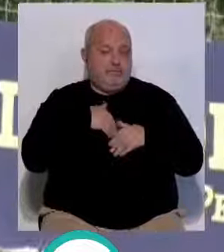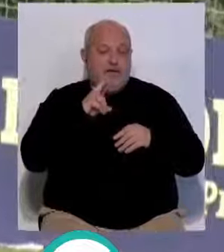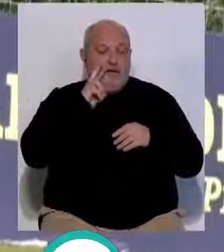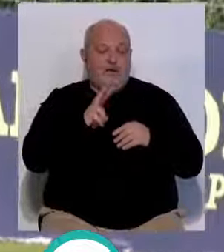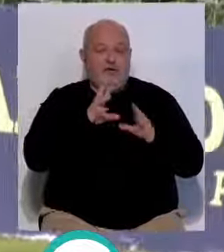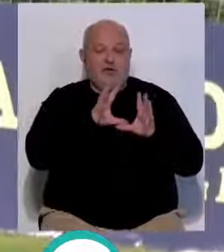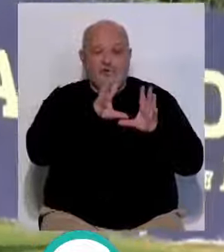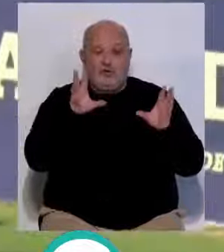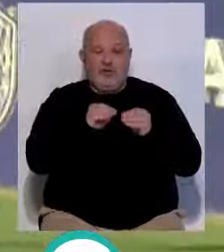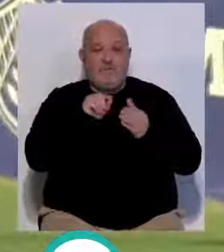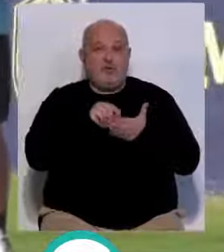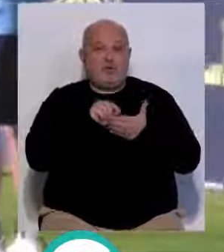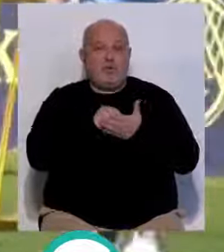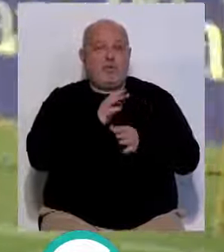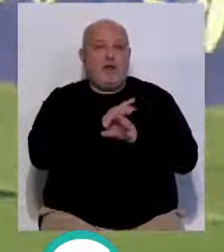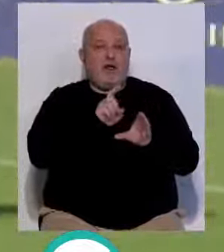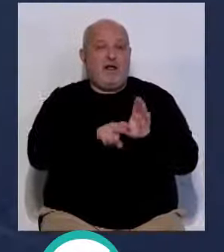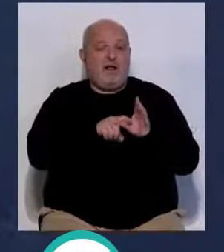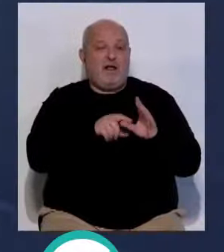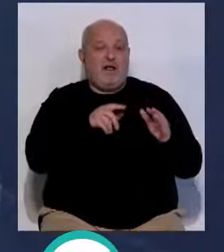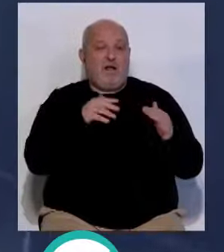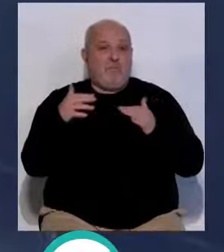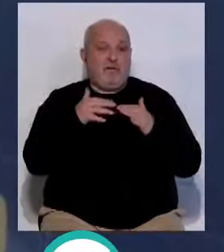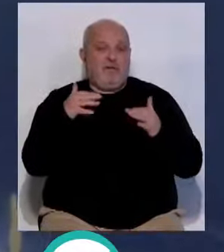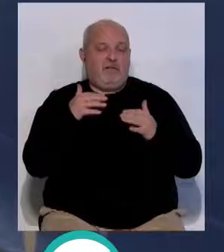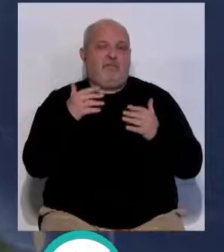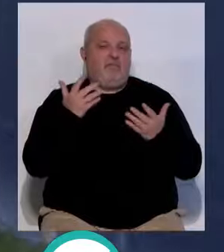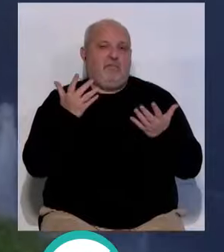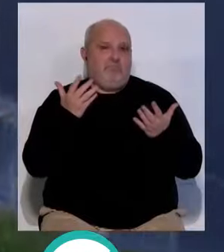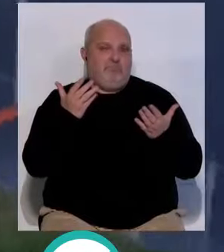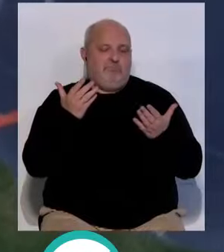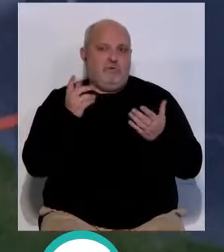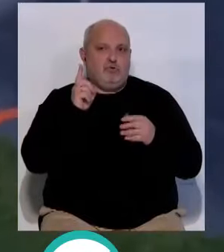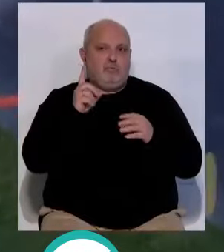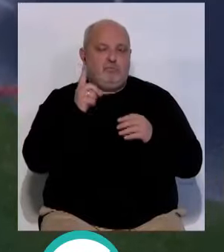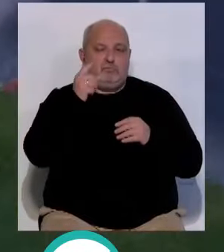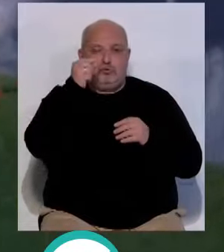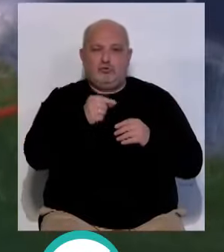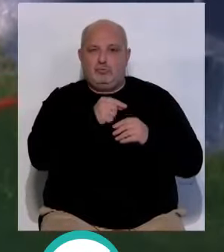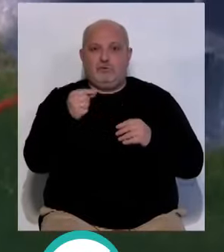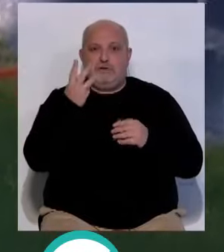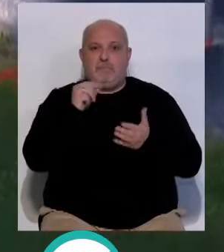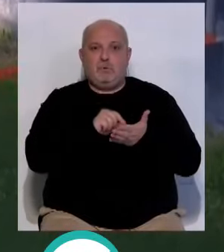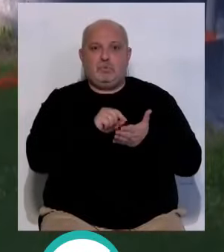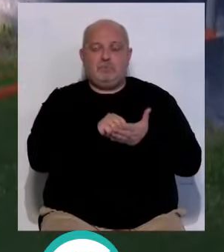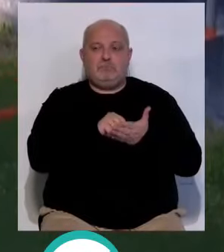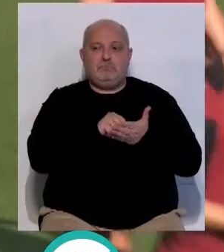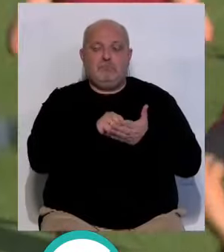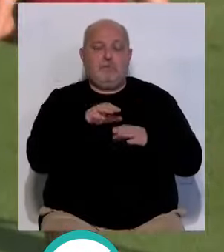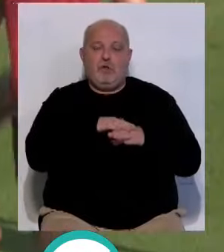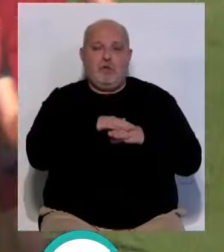cifra de minutos que lleva esta temporada pues ha jugado un total de 3 minutos No 14 14 14 tres